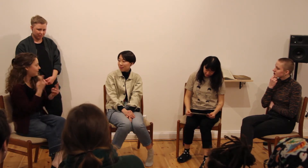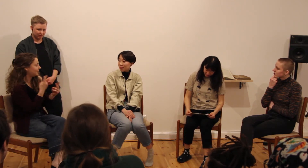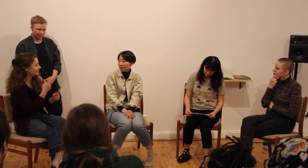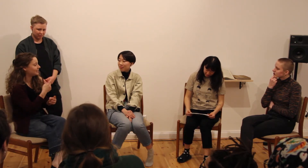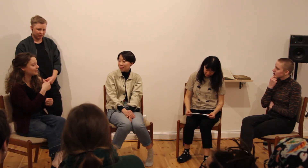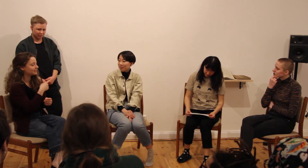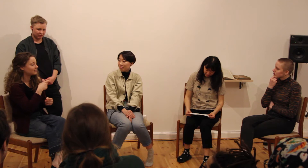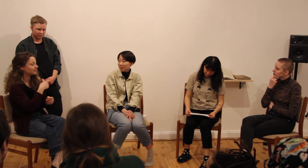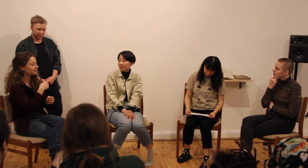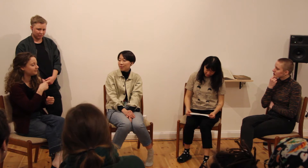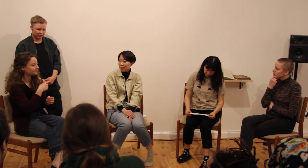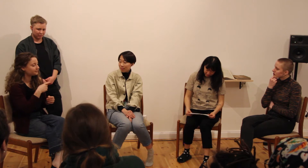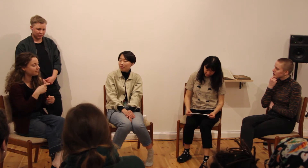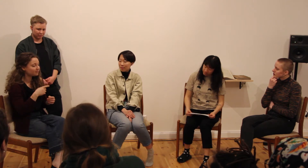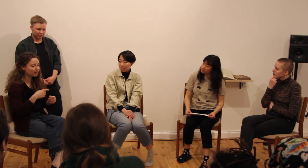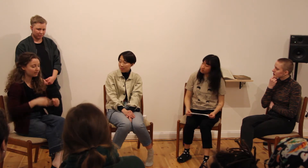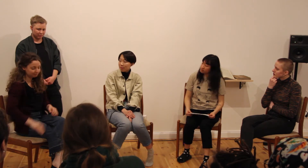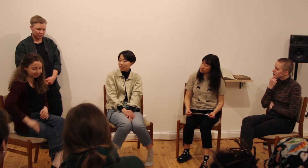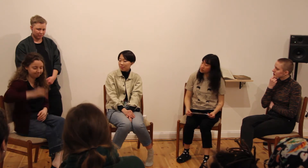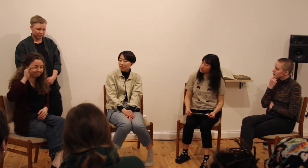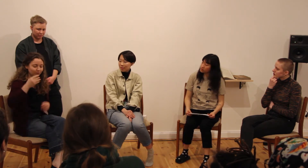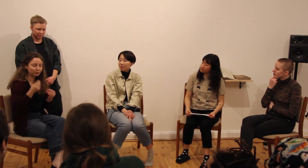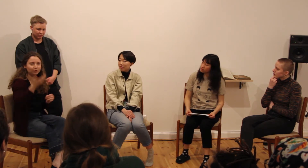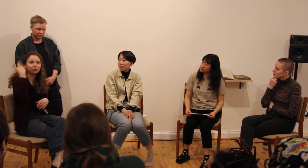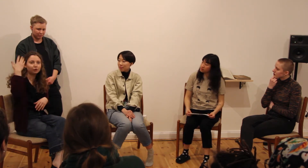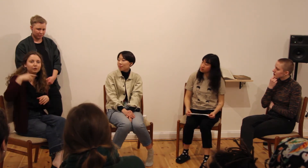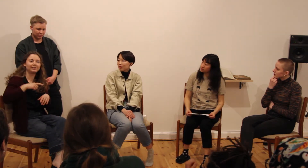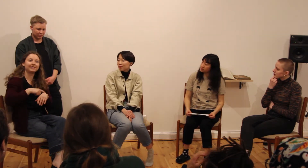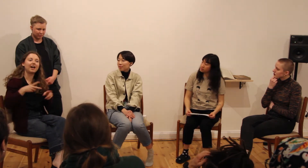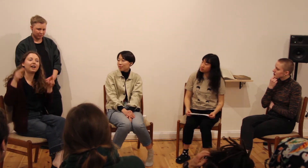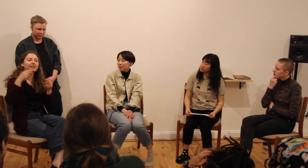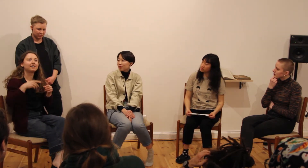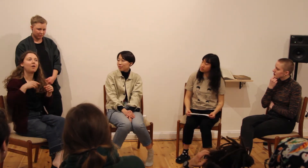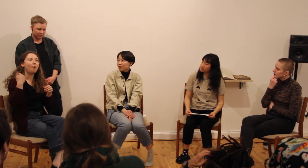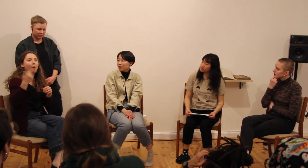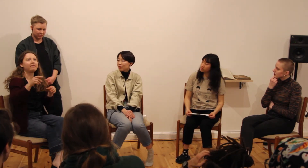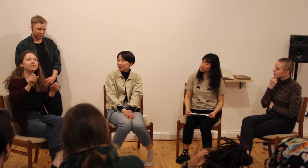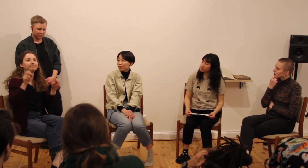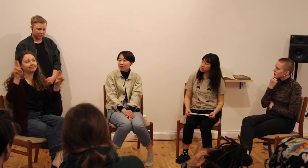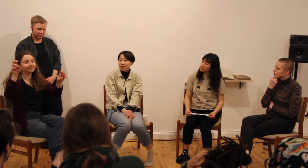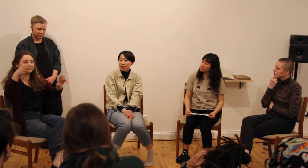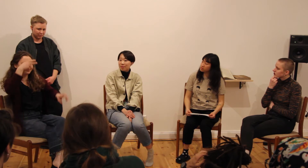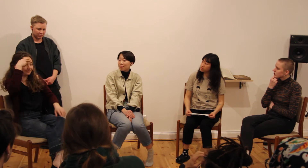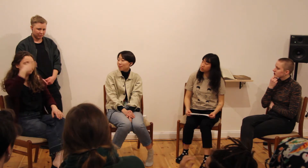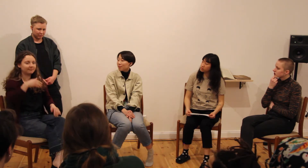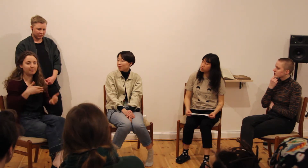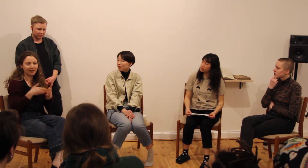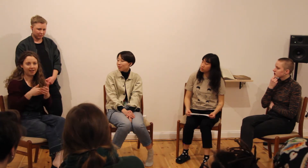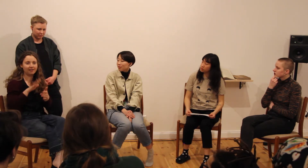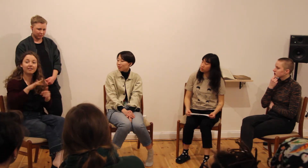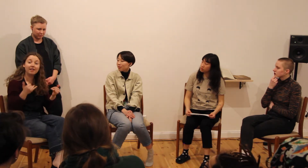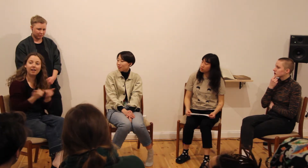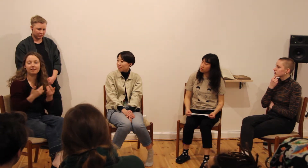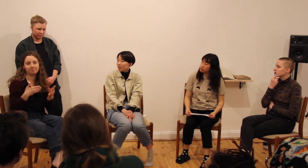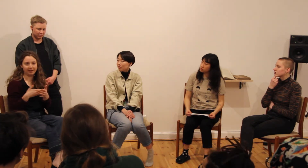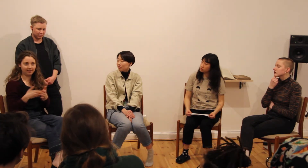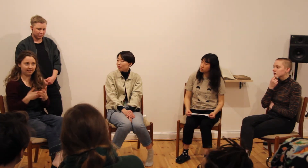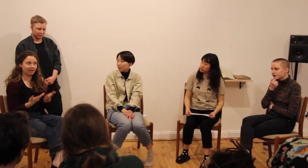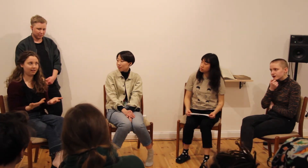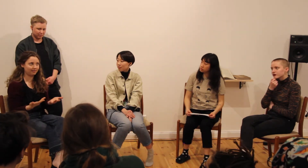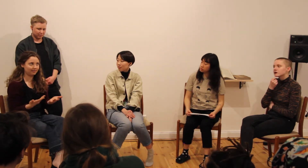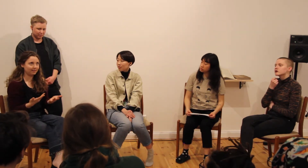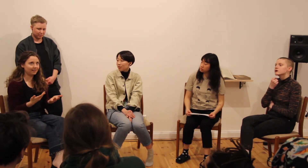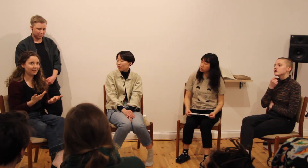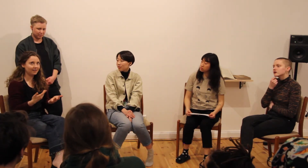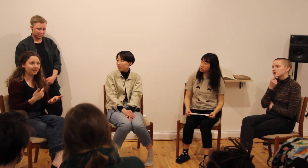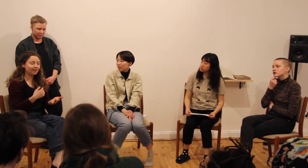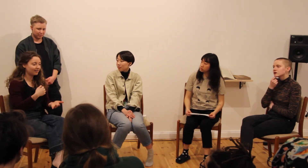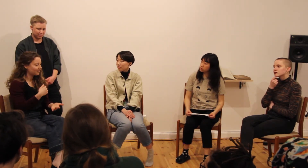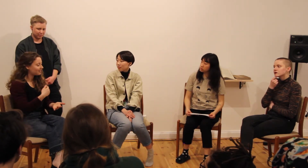Auch was du gesagt hast, war für mich so ein wichtiger Punkt. Dieses Aufwachsen, diese Lebensphase ist begleitet davon, dass meine Eltern behindert sind.